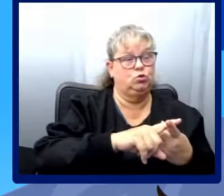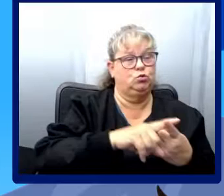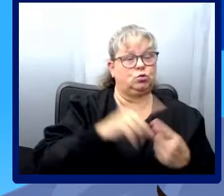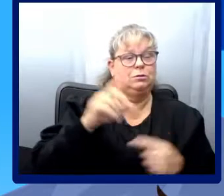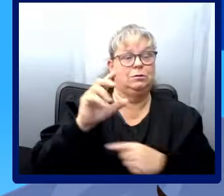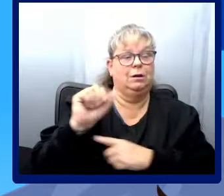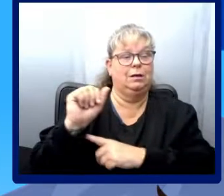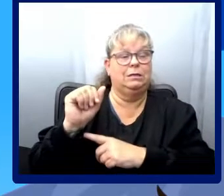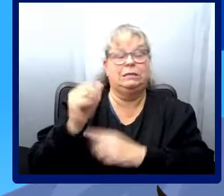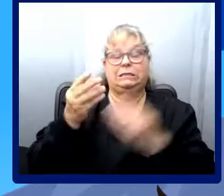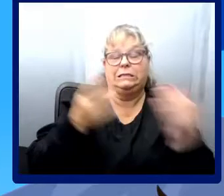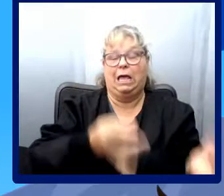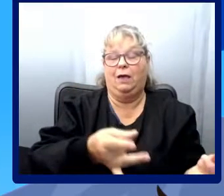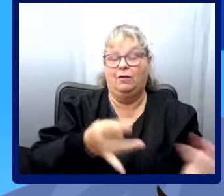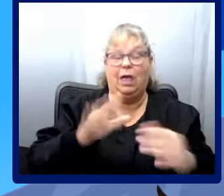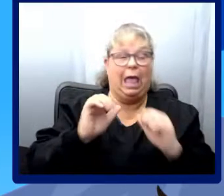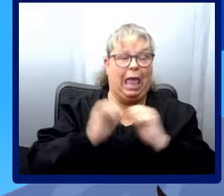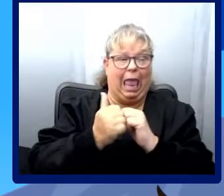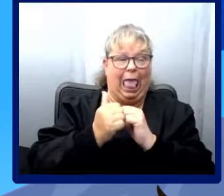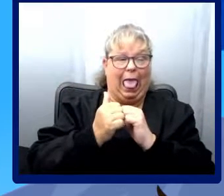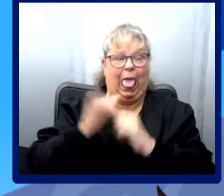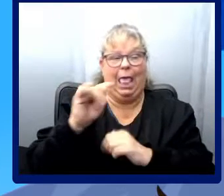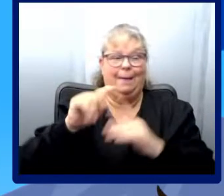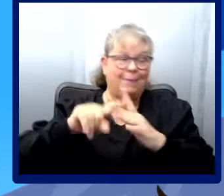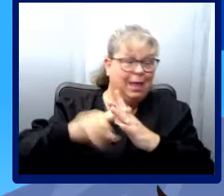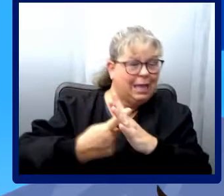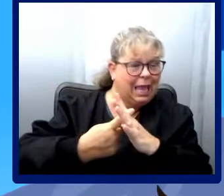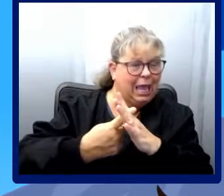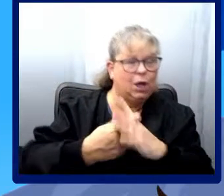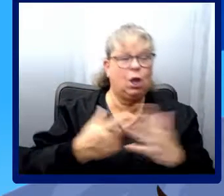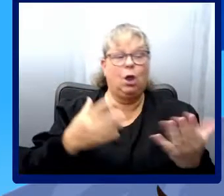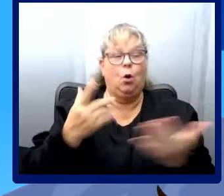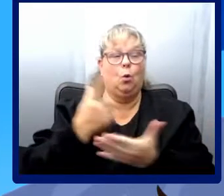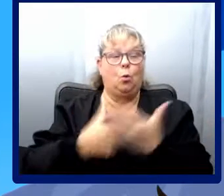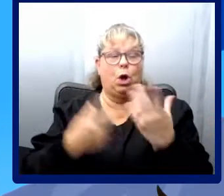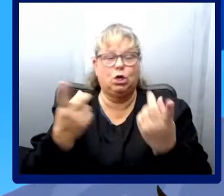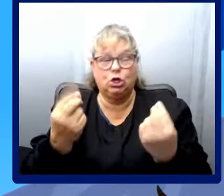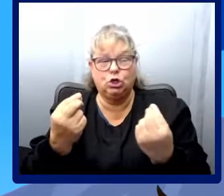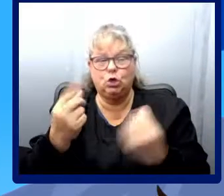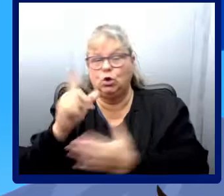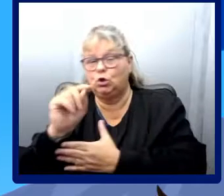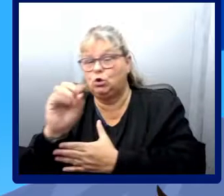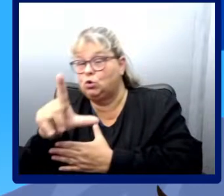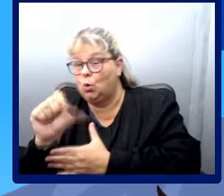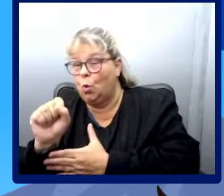Cómo hemos llegado a hoy, cómo se inicia este flujo y qué herramientas de automatización de claridad tenemos